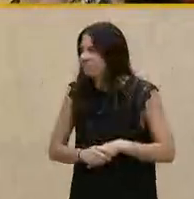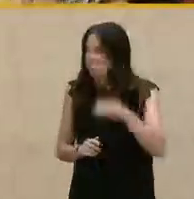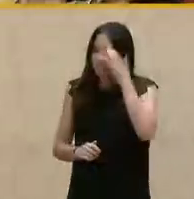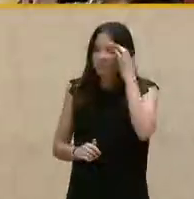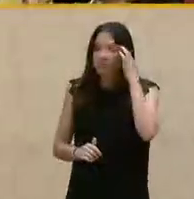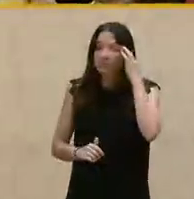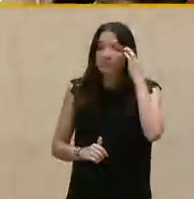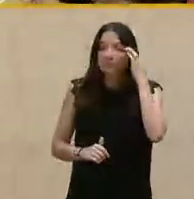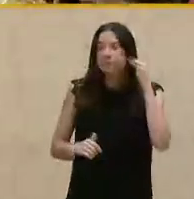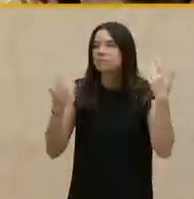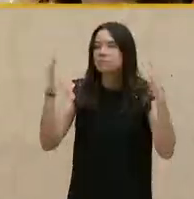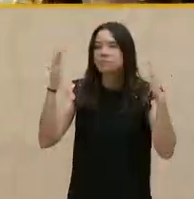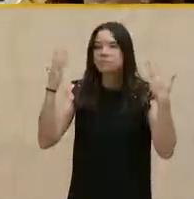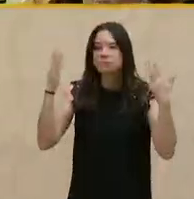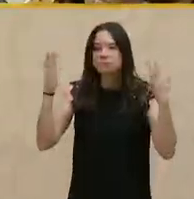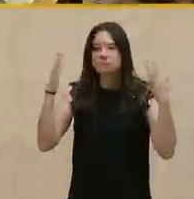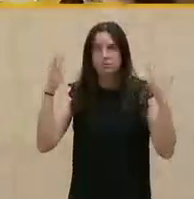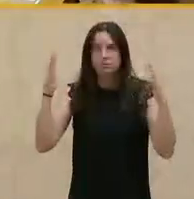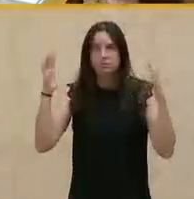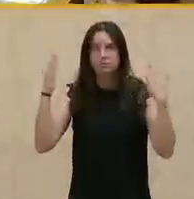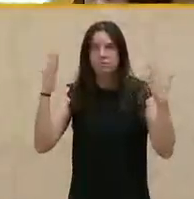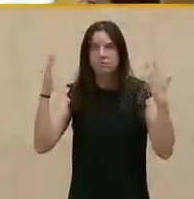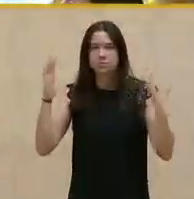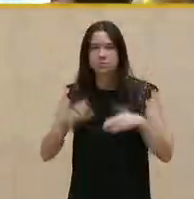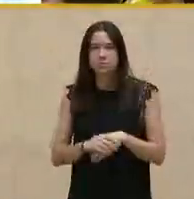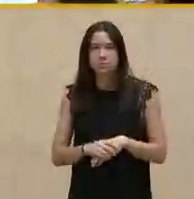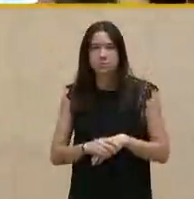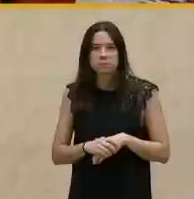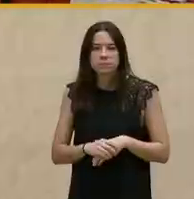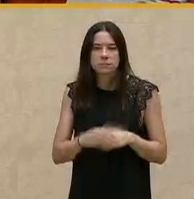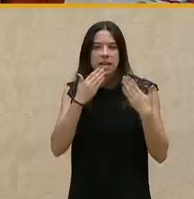(Aplausos) -Muchas gracias, Andrés.